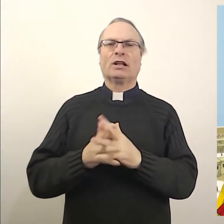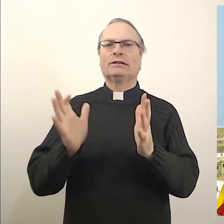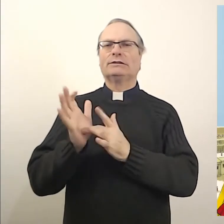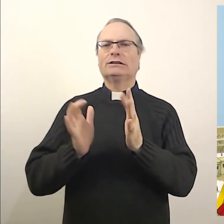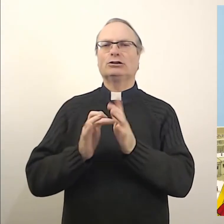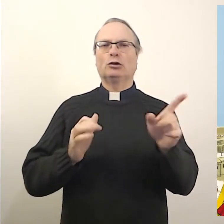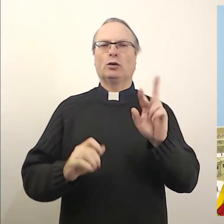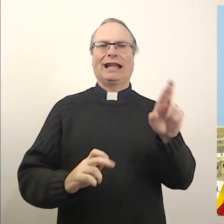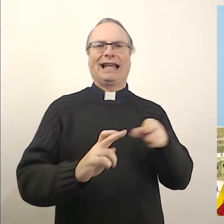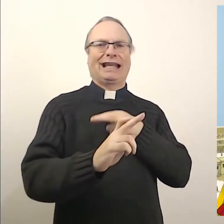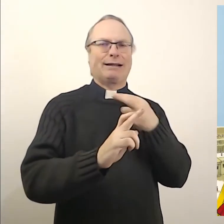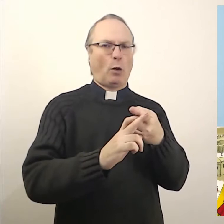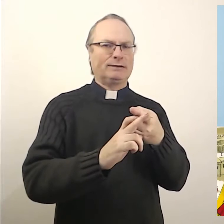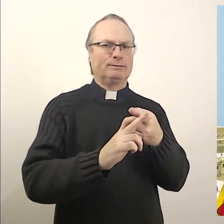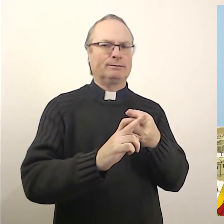Jésus lui répondit: